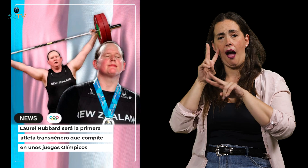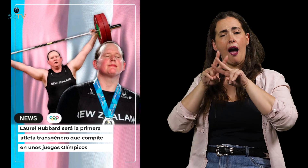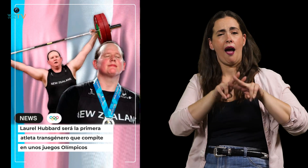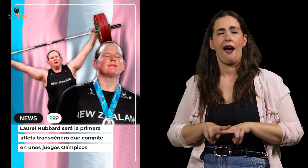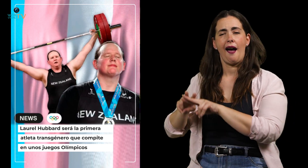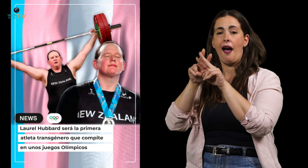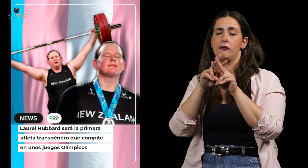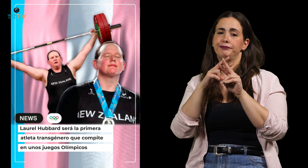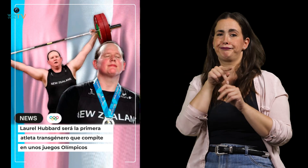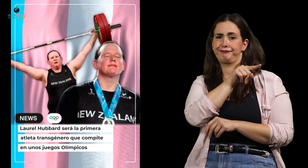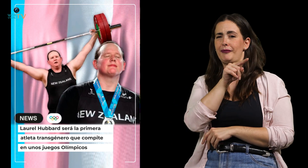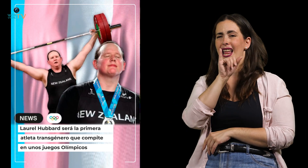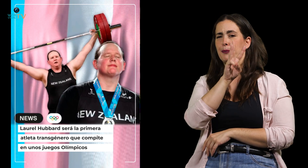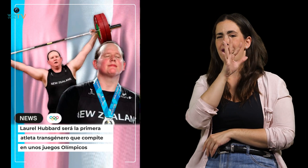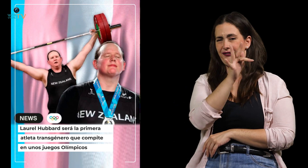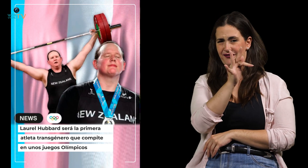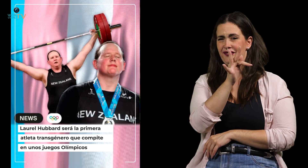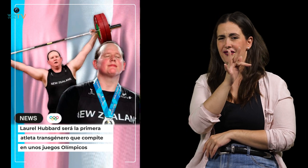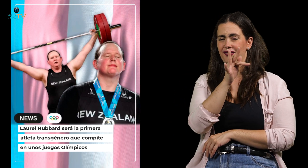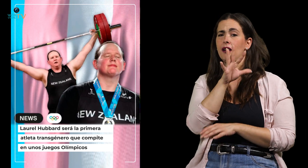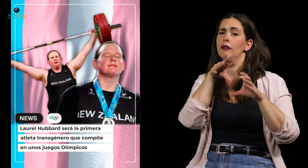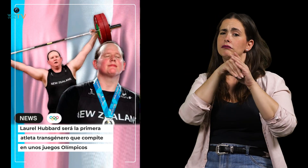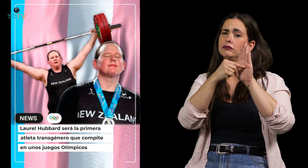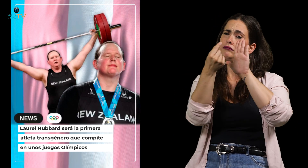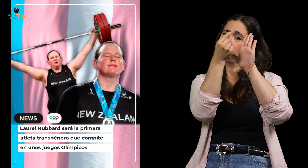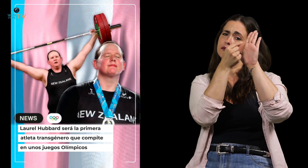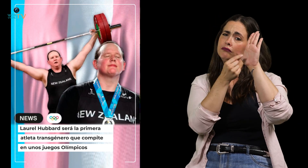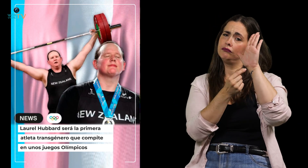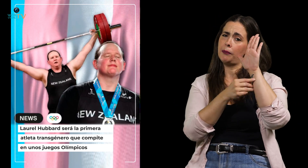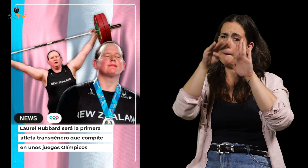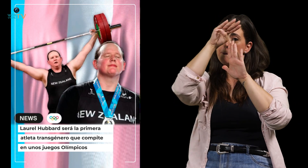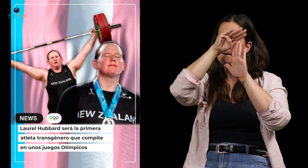que cumple con los criterios de elegibilidad de la IWF,